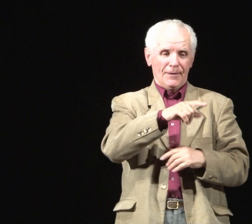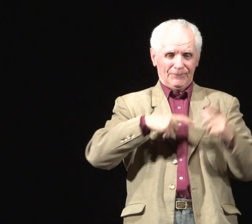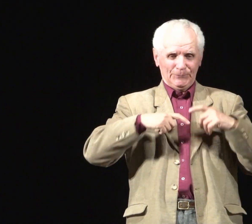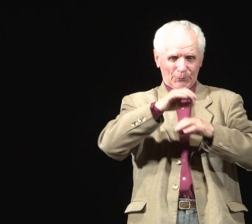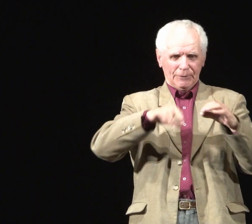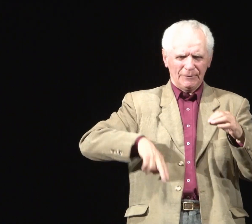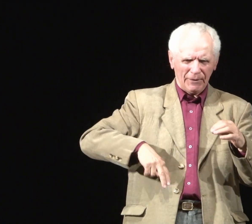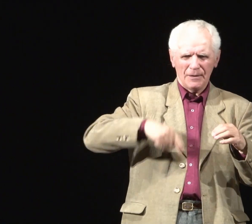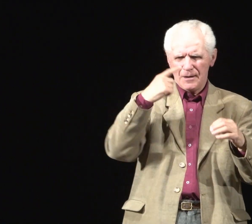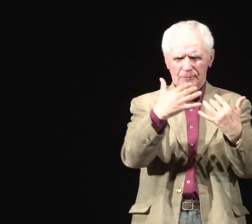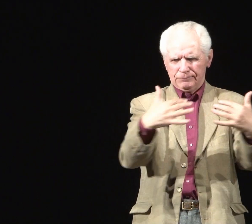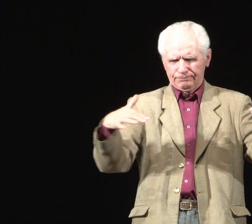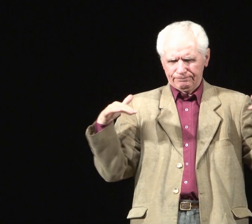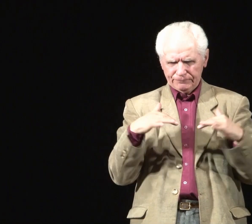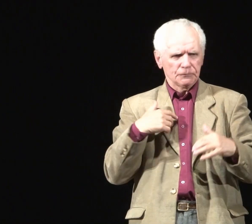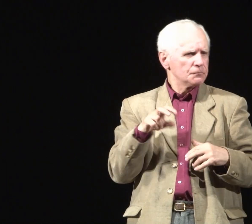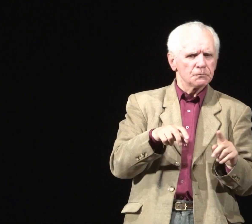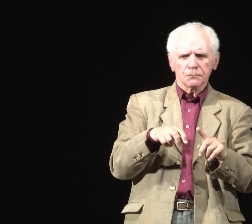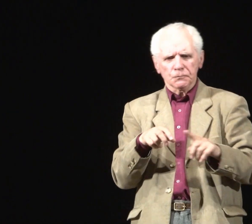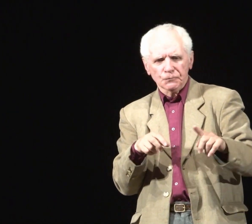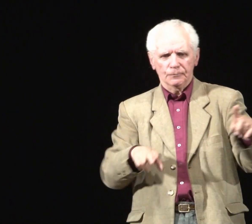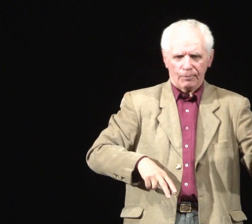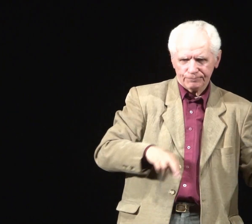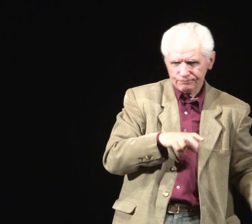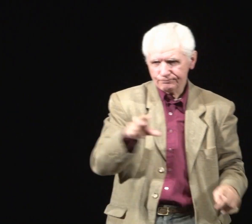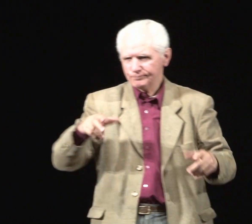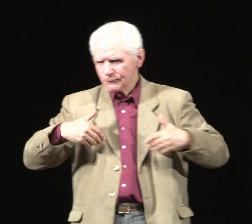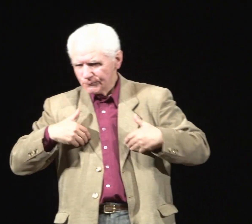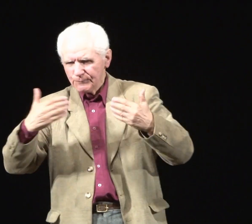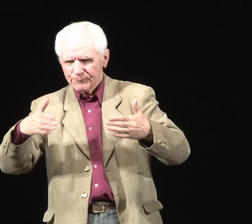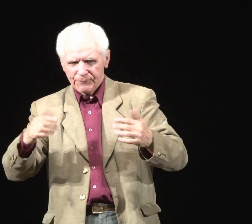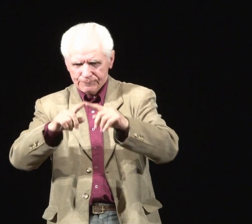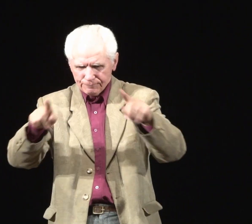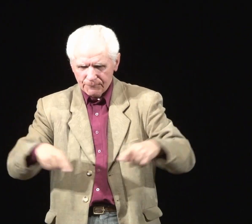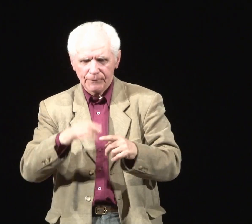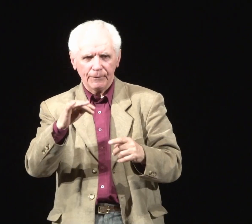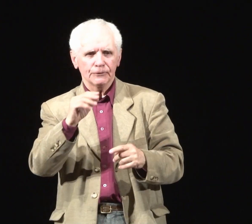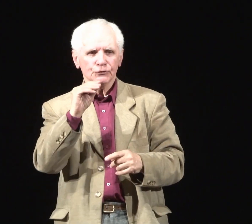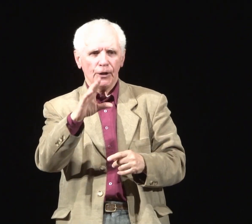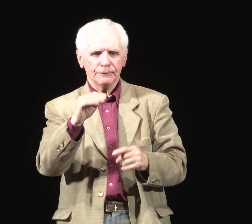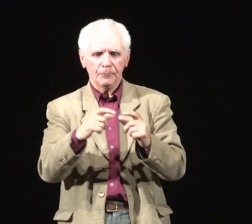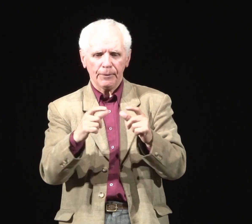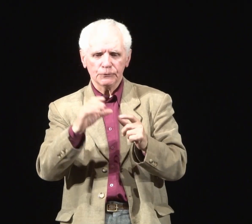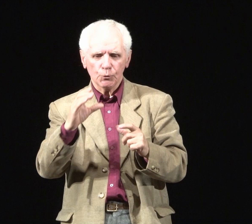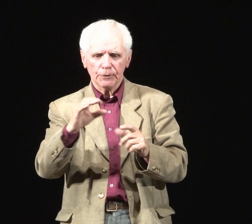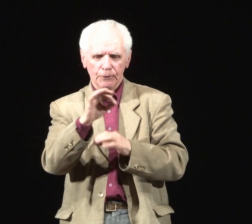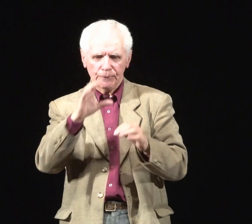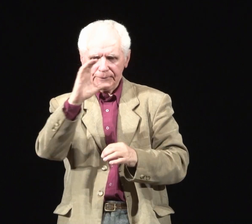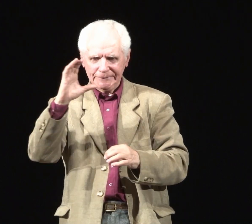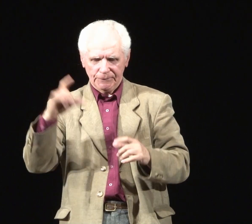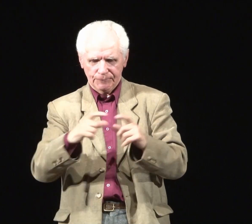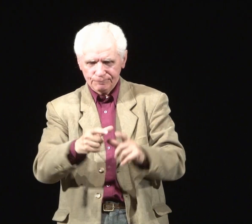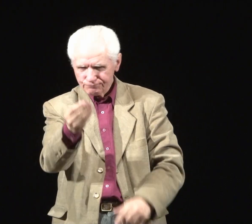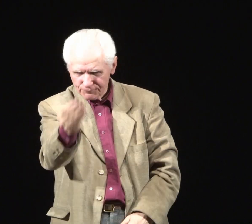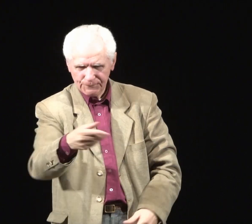Когда прилетел во Владивосток, меня на работе встретили все коллеги с директором. Я удивился. Меня поздравили и вручили членский билет Союза архитекторов СССР